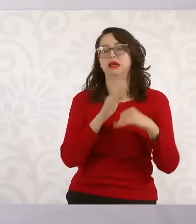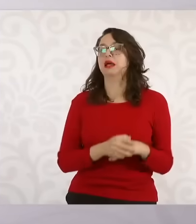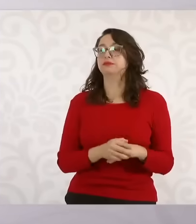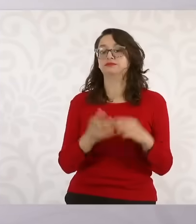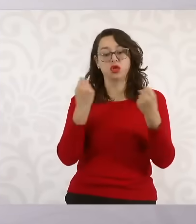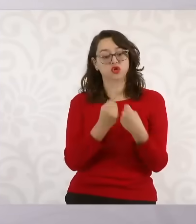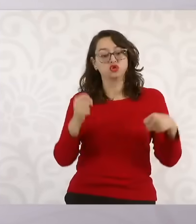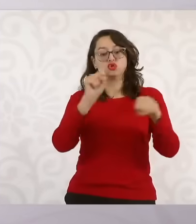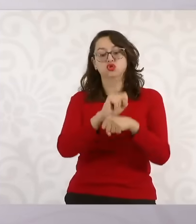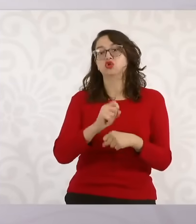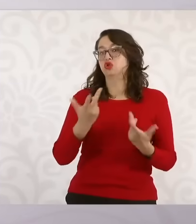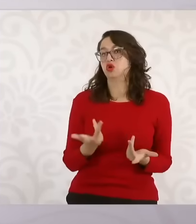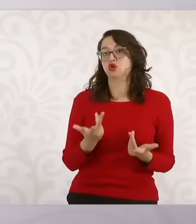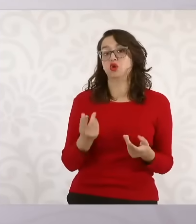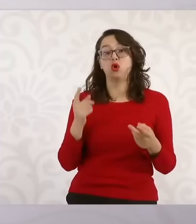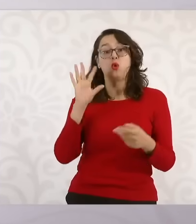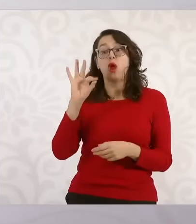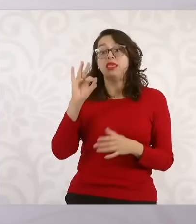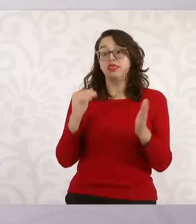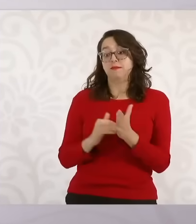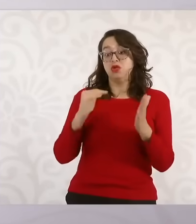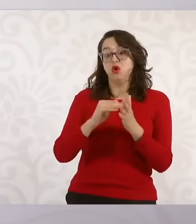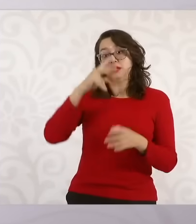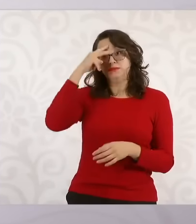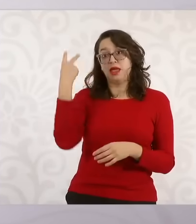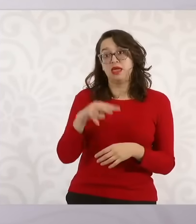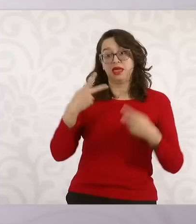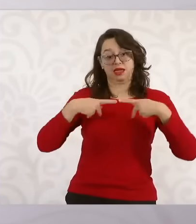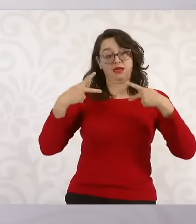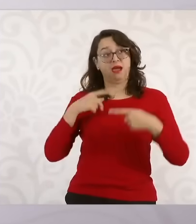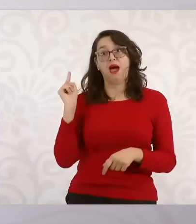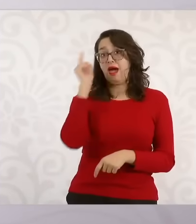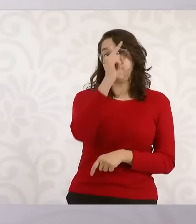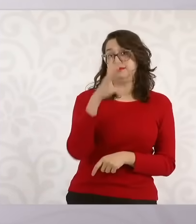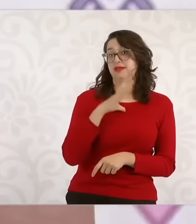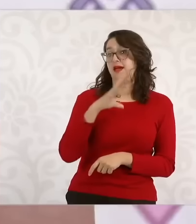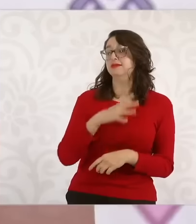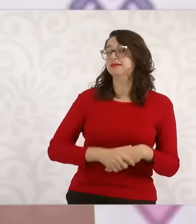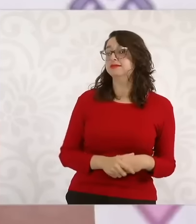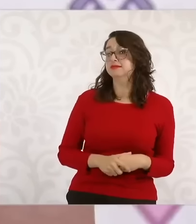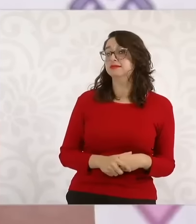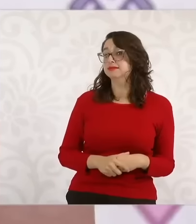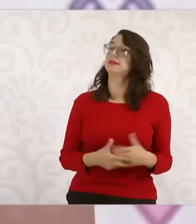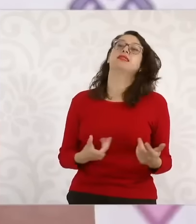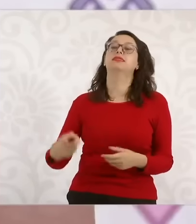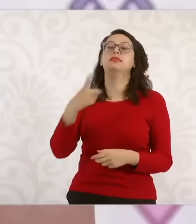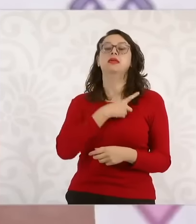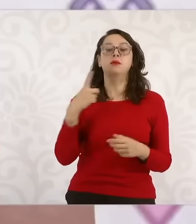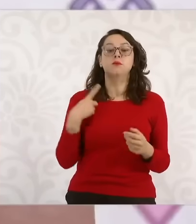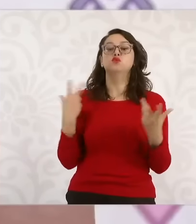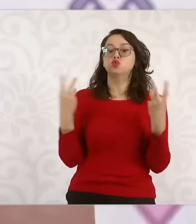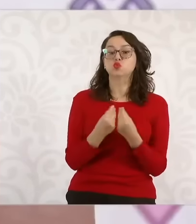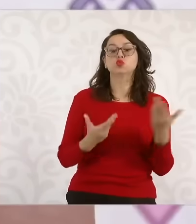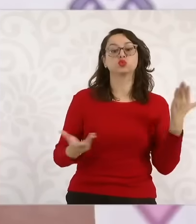viven en Estados Unidos. Pues claro que buscamos una cooperación, una coordinación con principios